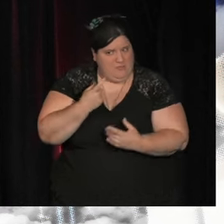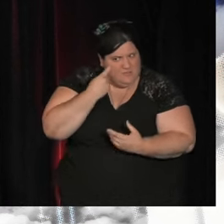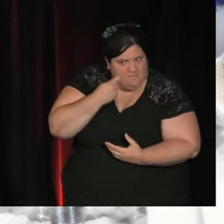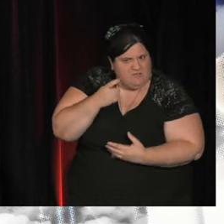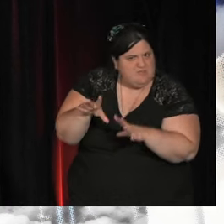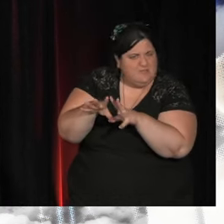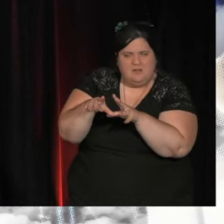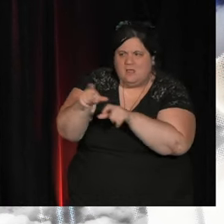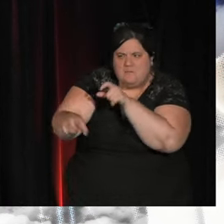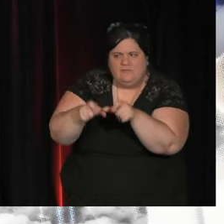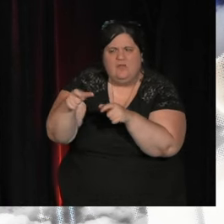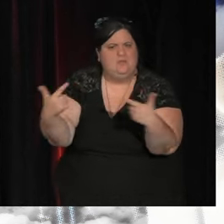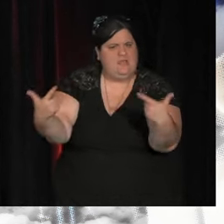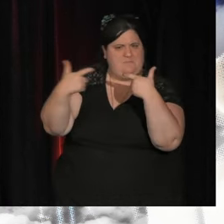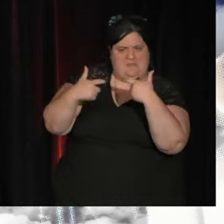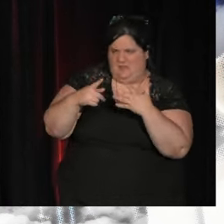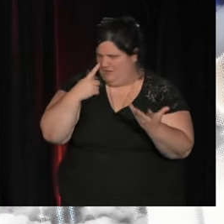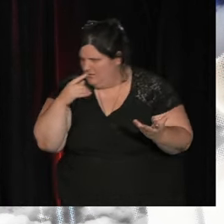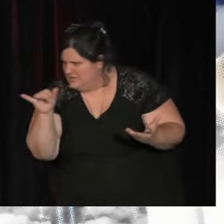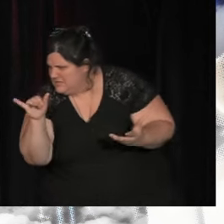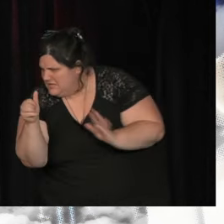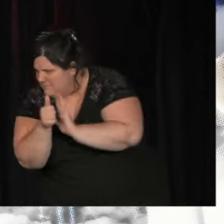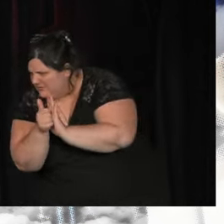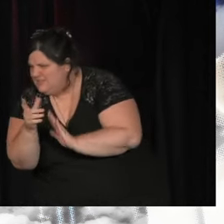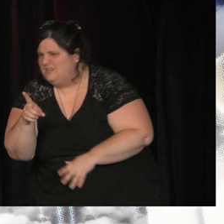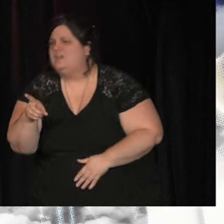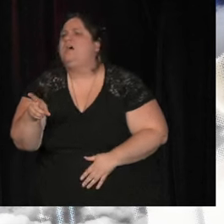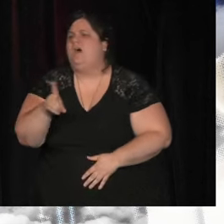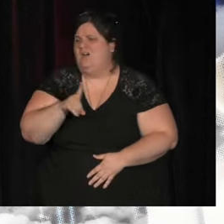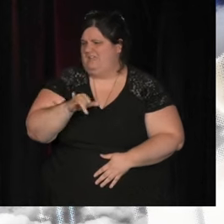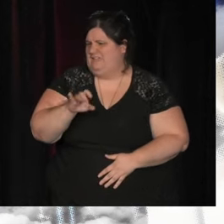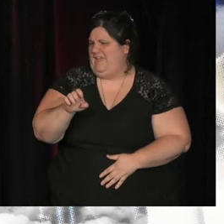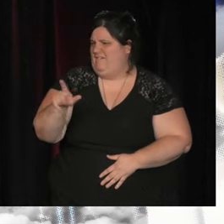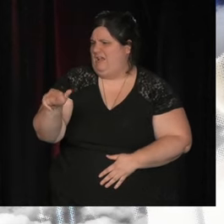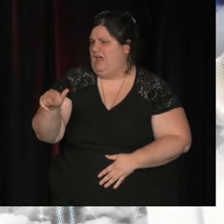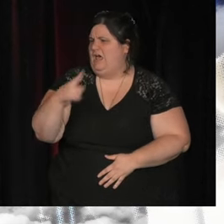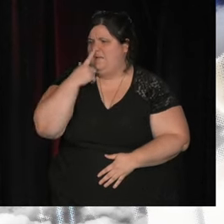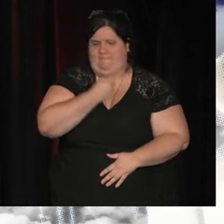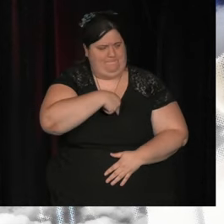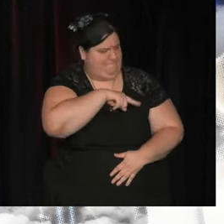Tu dis : "Ils ont choisi de jouer dive, nous, on n'a pas forcément une compo qui est très bonne pour ça." Ou ils jouent, on va dire,